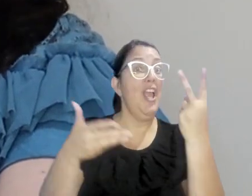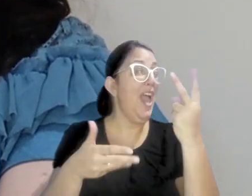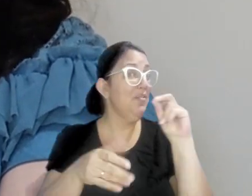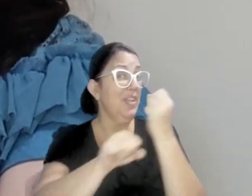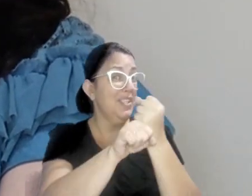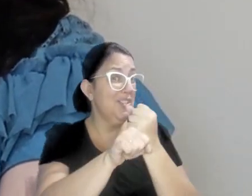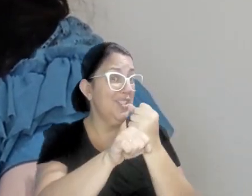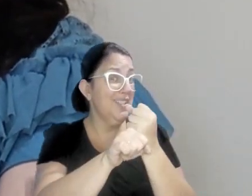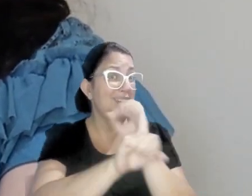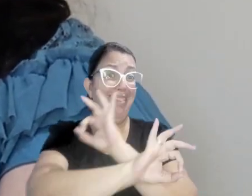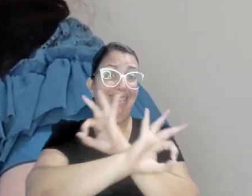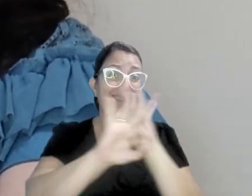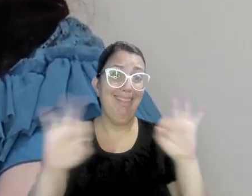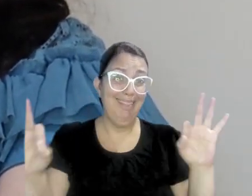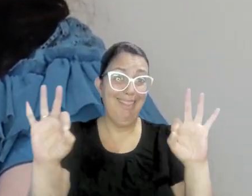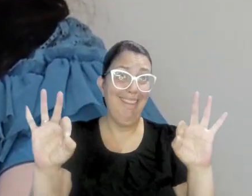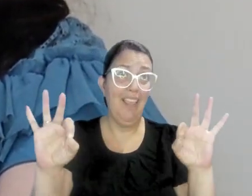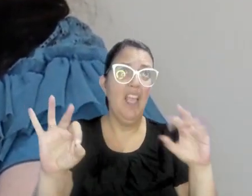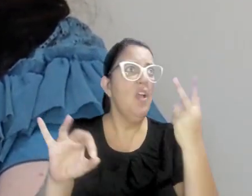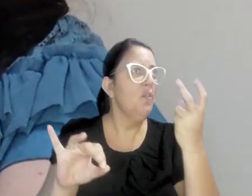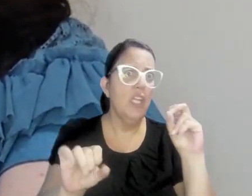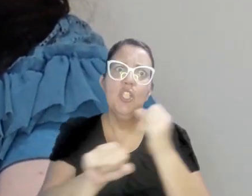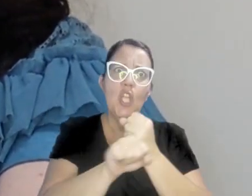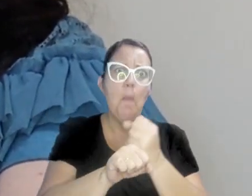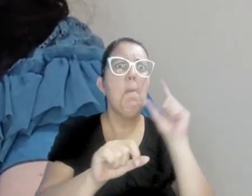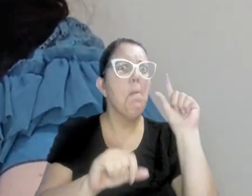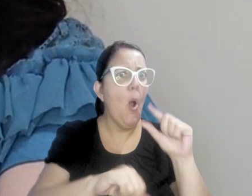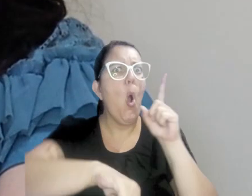a gente não tinha nada. E 20 anos, quando você pensa, é pouco tempo, né?